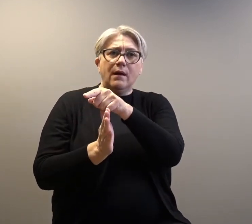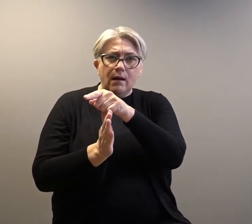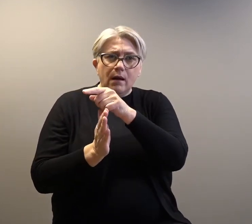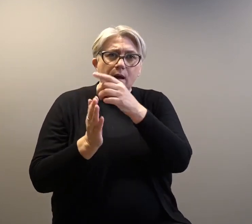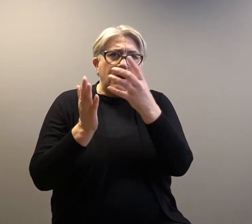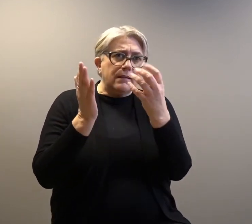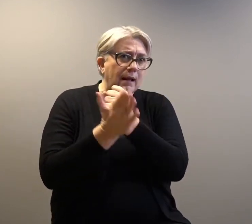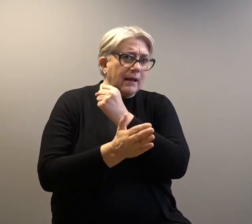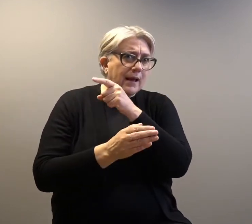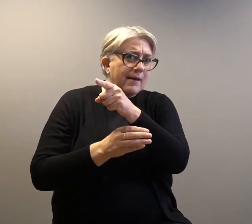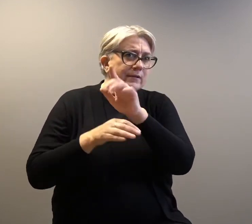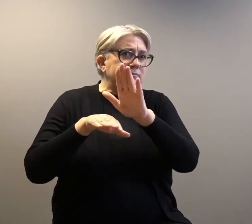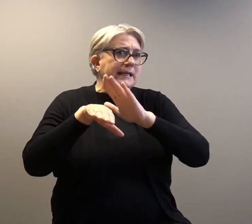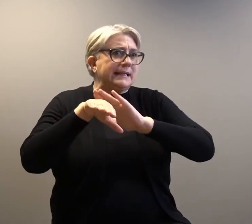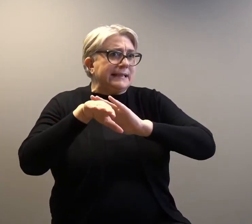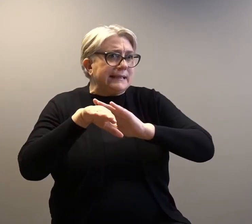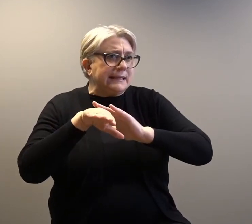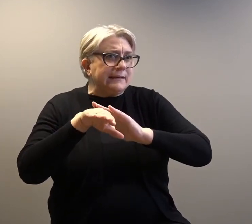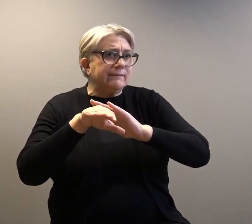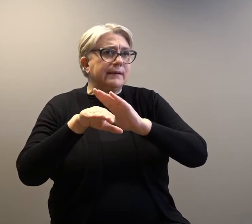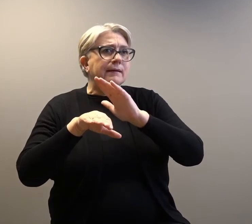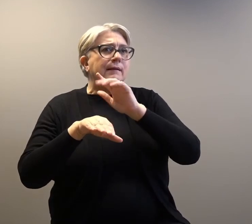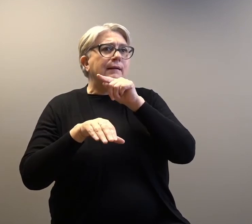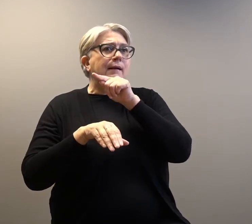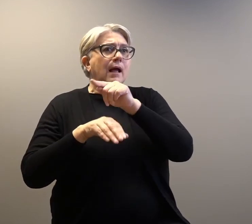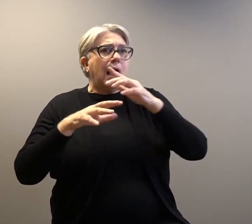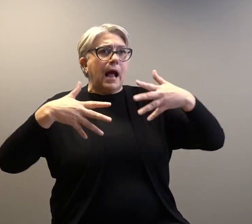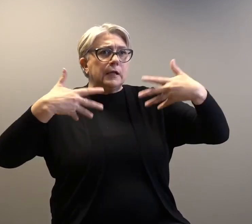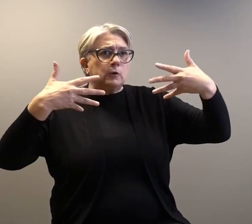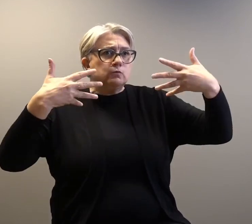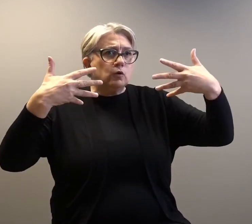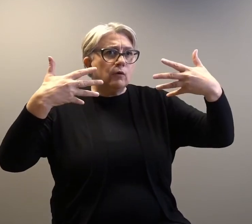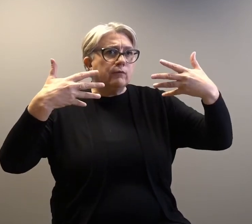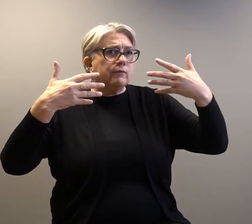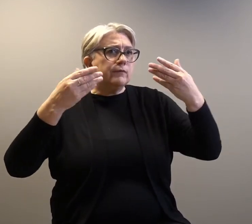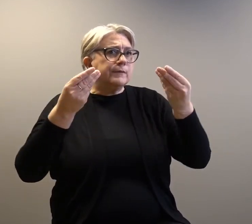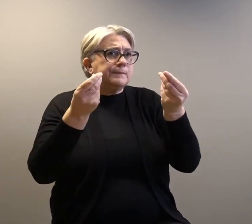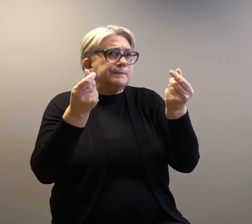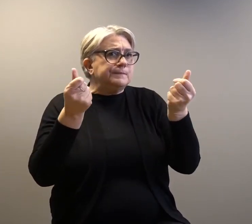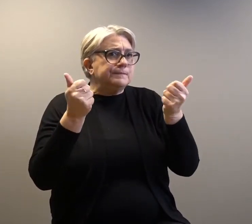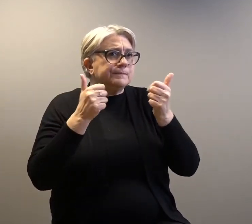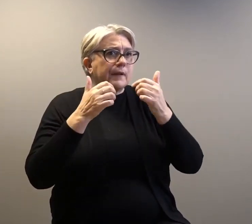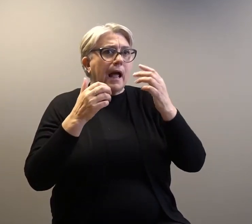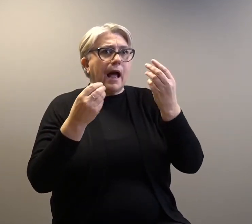og tókum eftir tilfinningum, andrúmslofti og atburðum